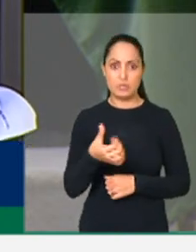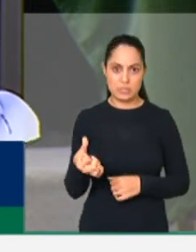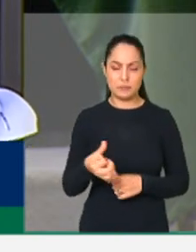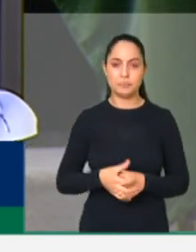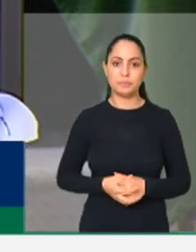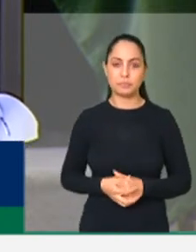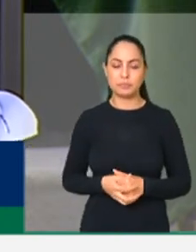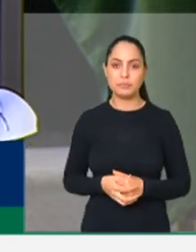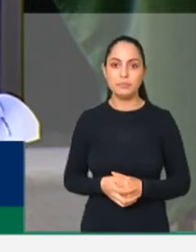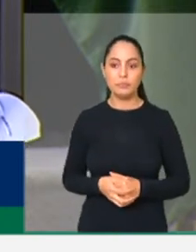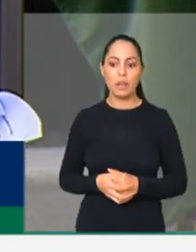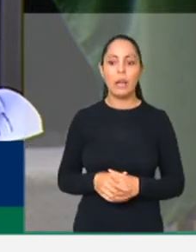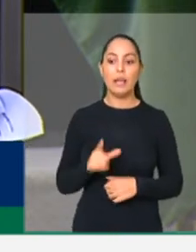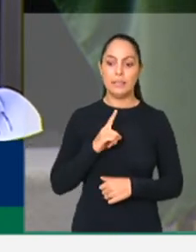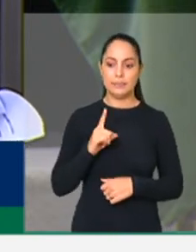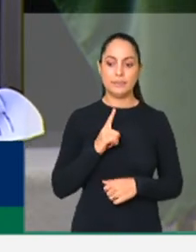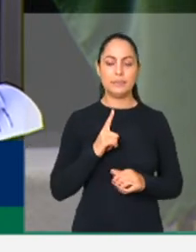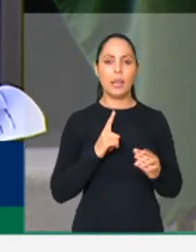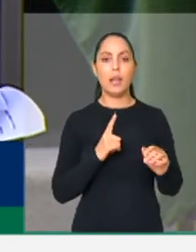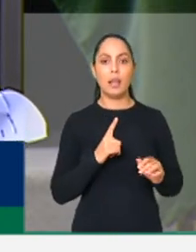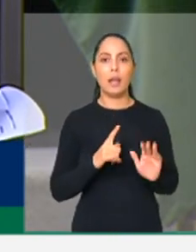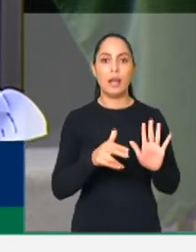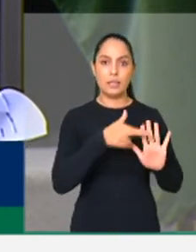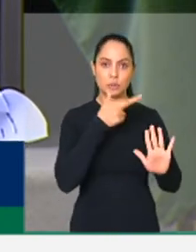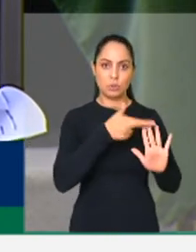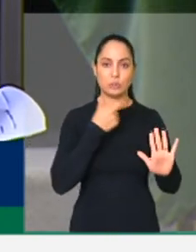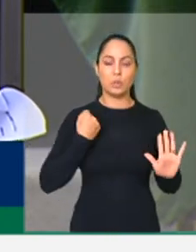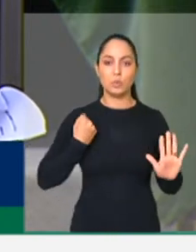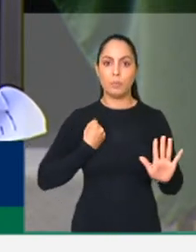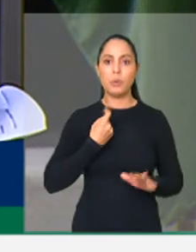ATENDIMENTO DAS NORMAS ORÇAMENTÁRIAS E FINANCEIRAS VIGENTES EM ESPECIAL CONFORMIDADE COM A LEI N °.